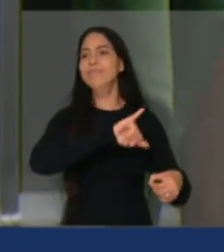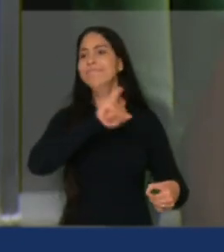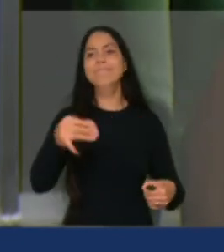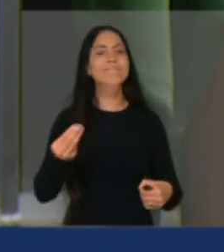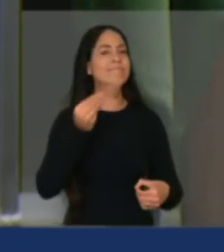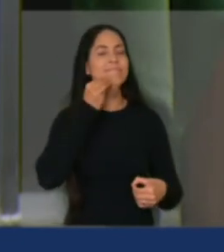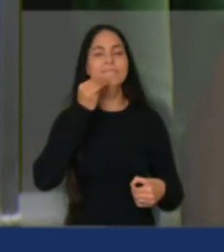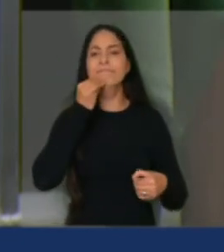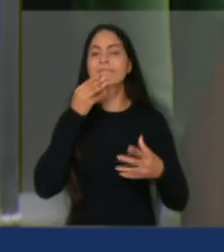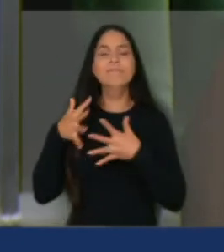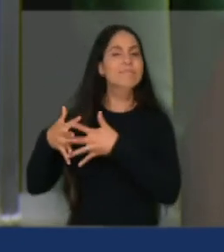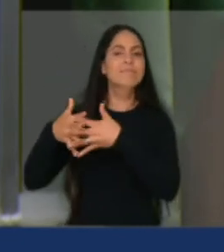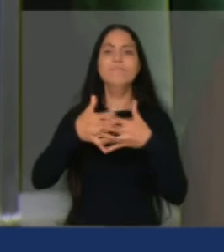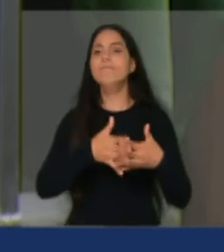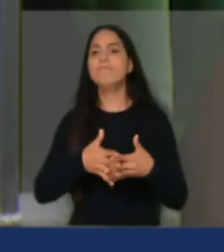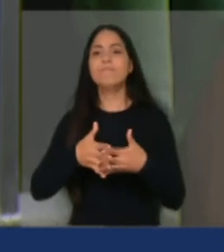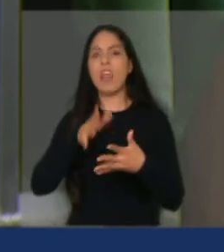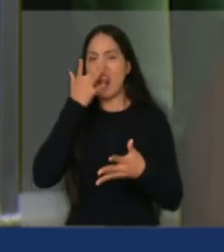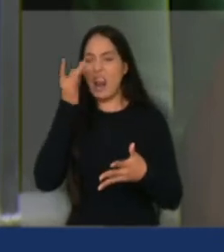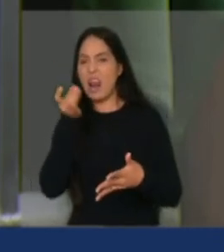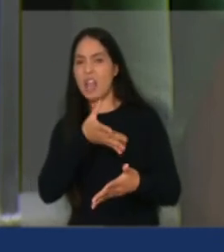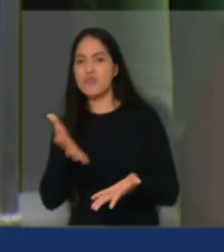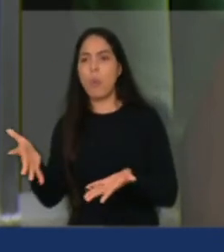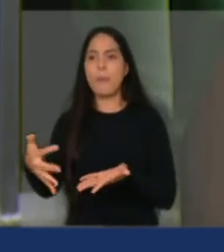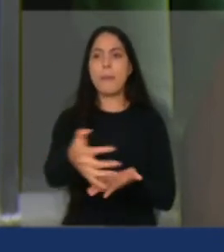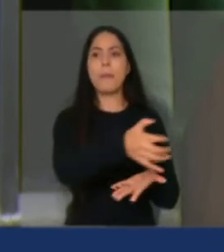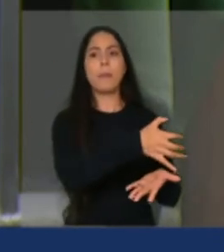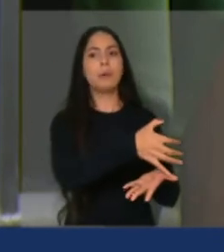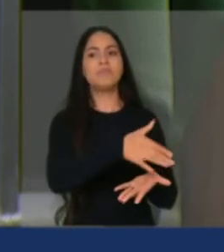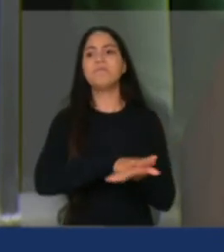CAMINHÃO COLETOR DE LIXO. É , ESTAS EMENDAS IMPOSITIVAS, FAZEM QUE NÓS DEPUTADOS DE